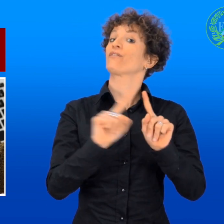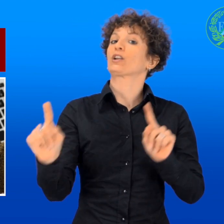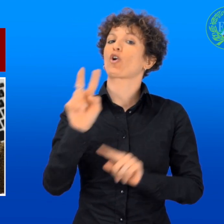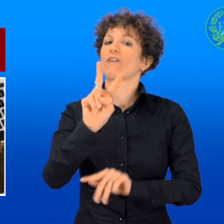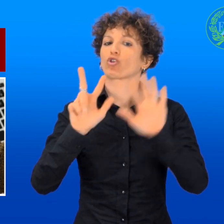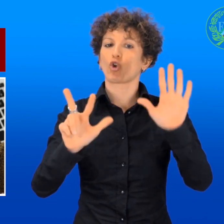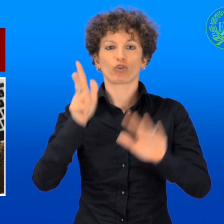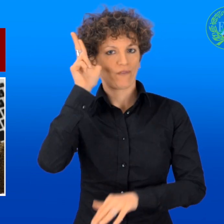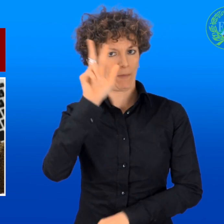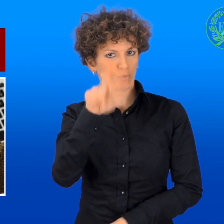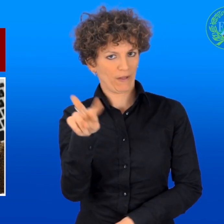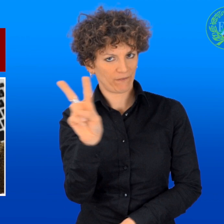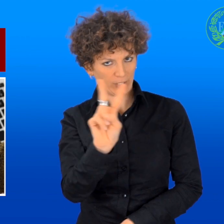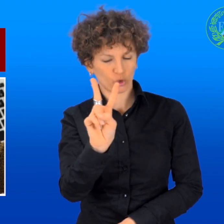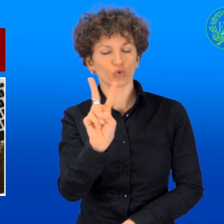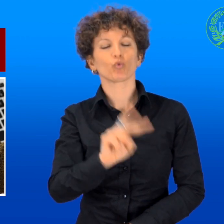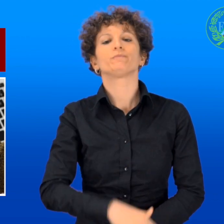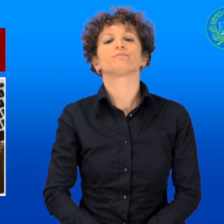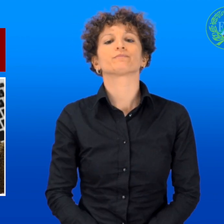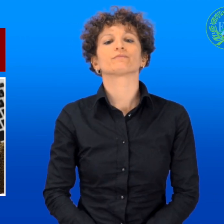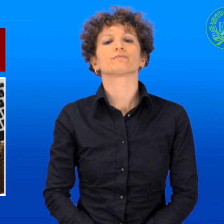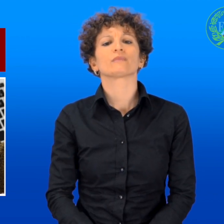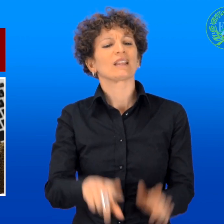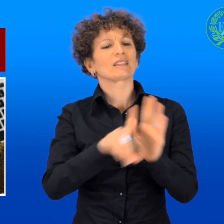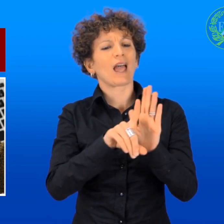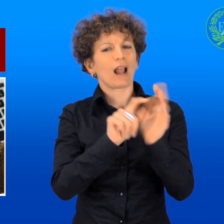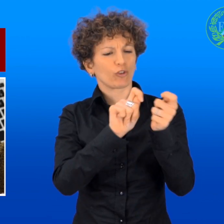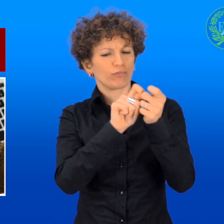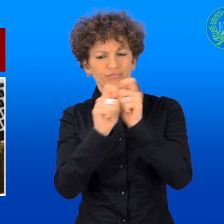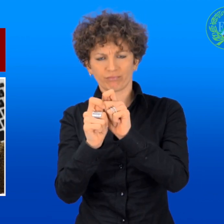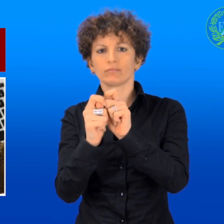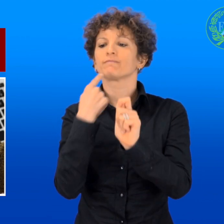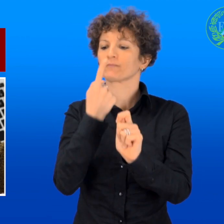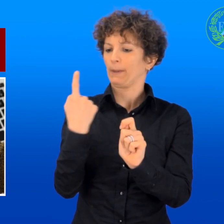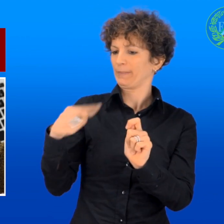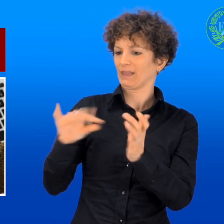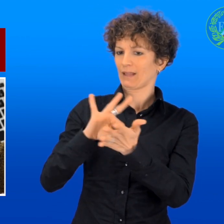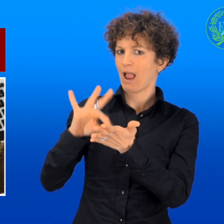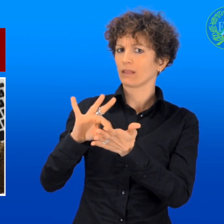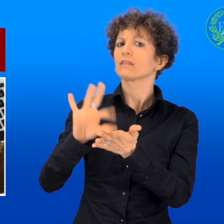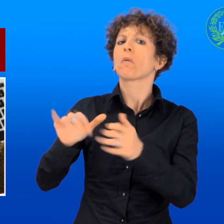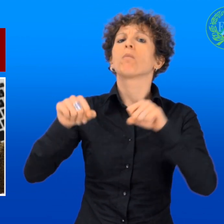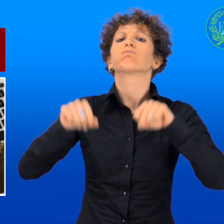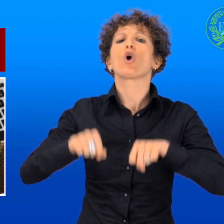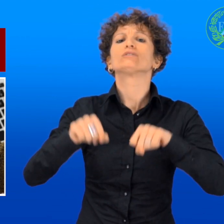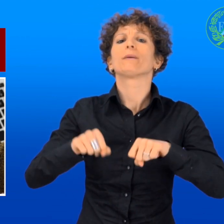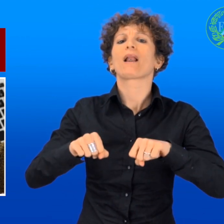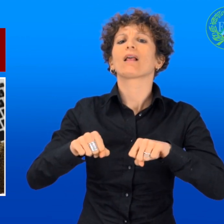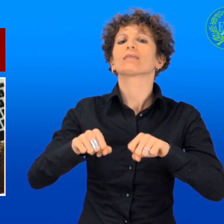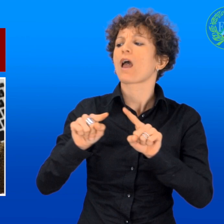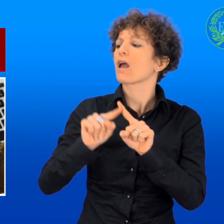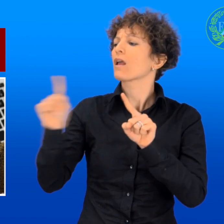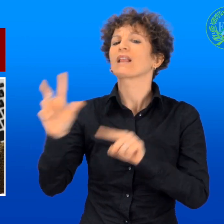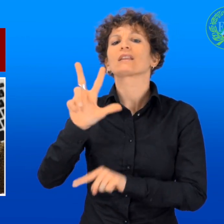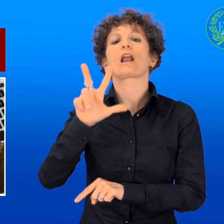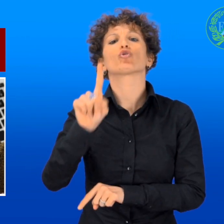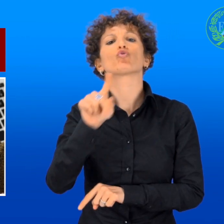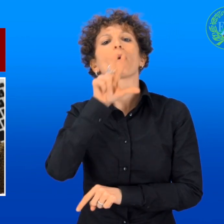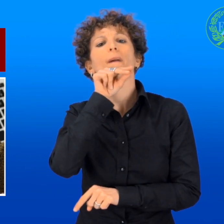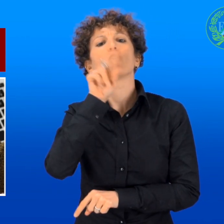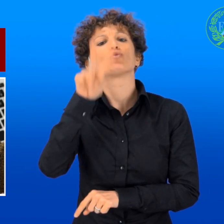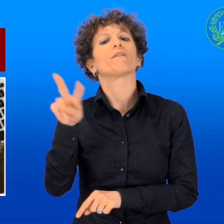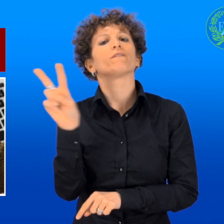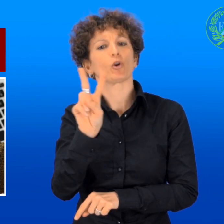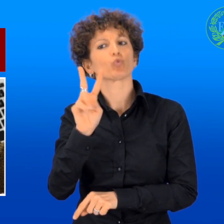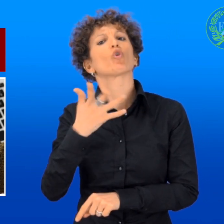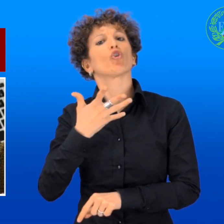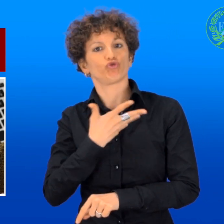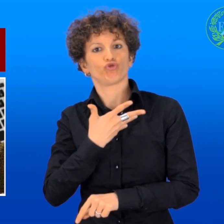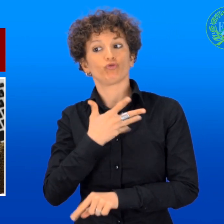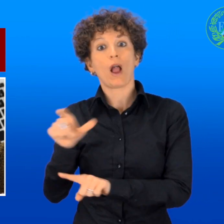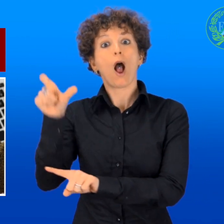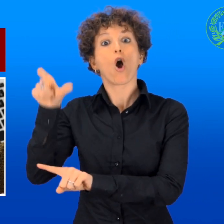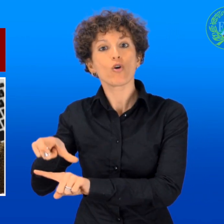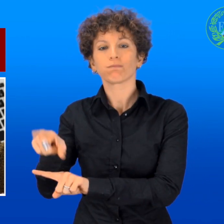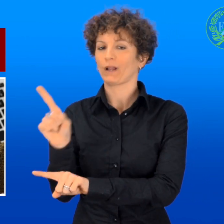non oltre il 28 febbraio 2022, Quindi in sintesi c’è la possibilità di richiedere lo smart working fino al 31 marzo 2022